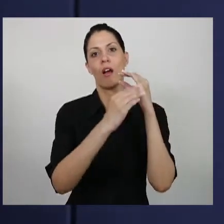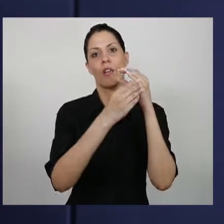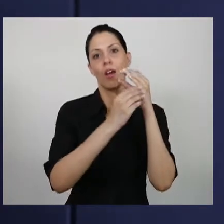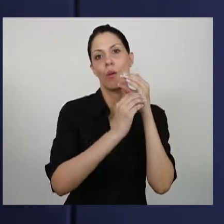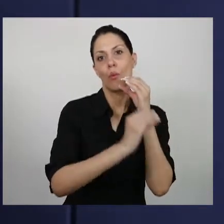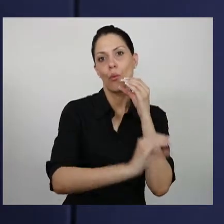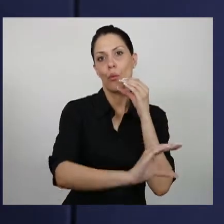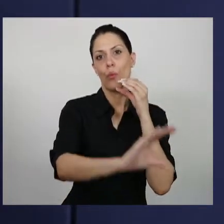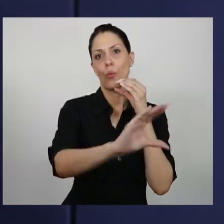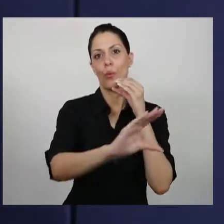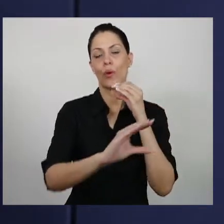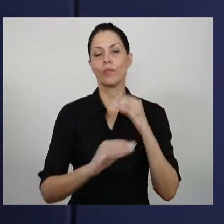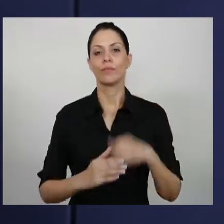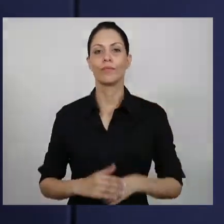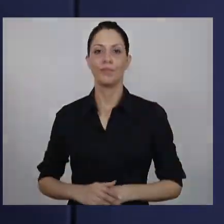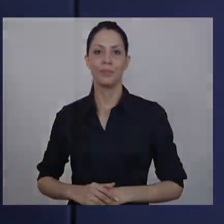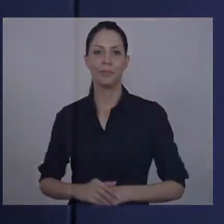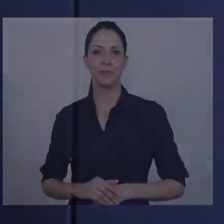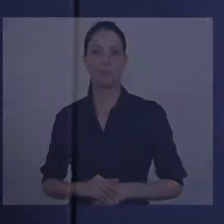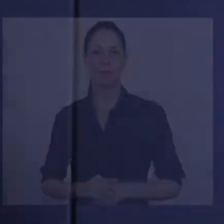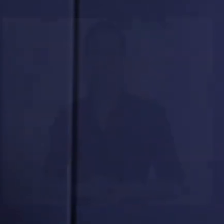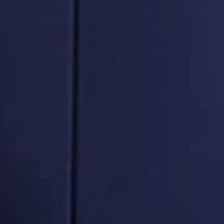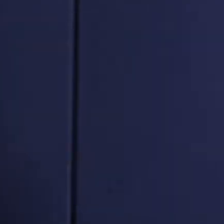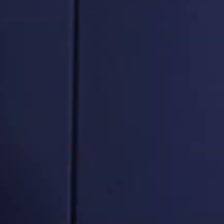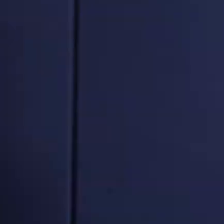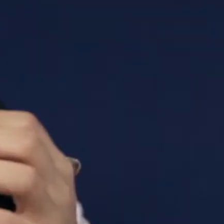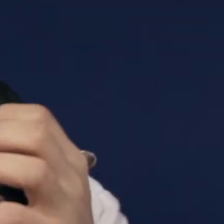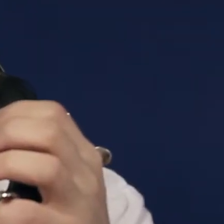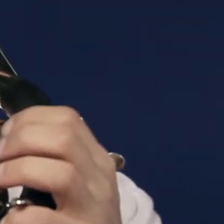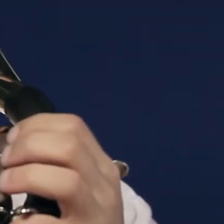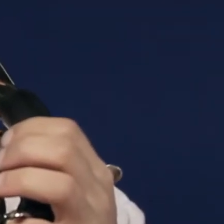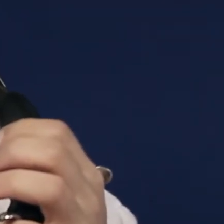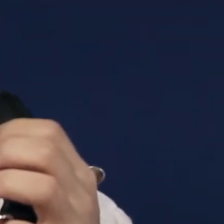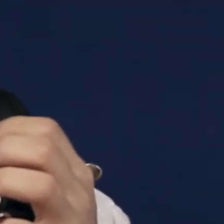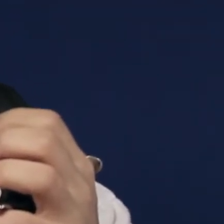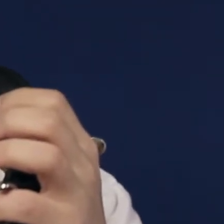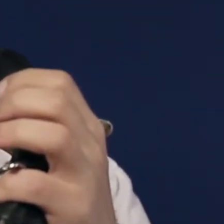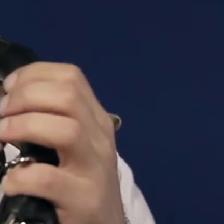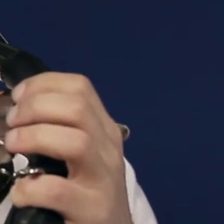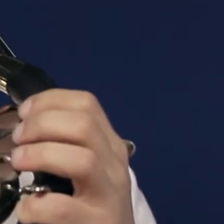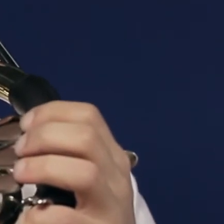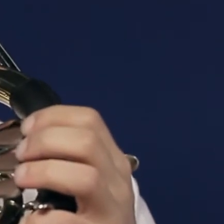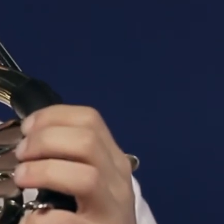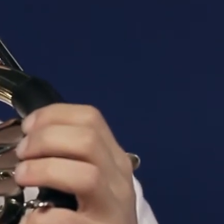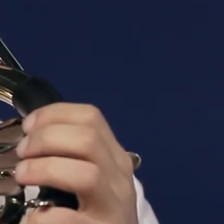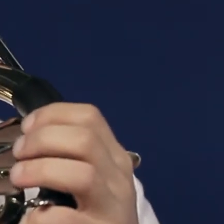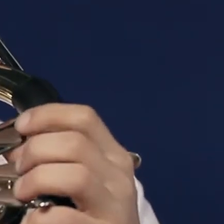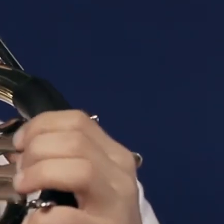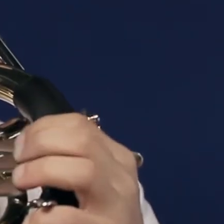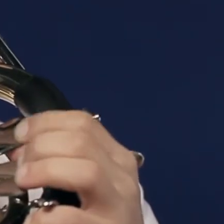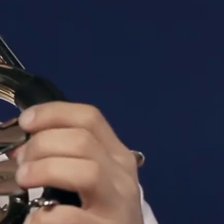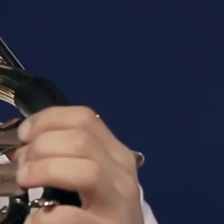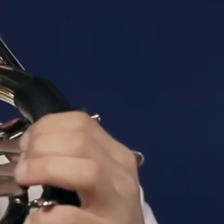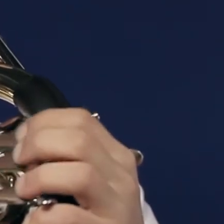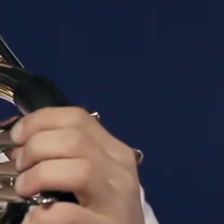muito melhor o cromatismo (demonstração).